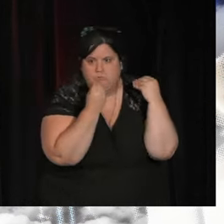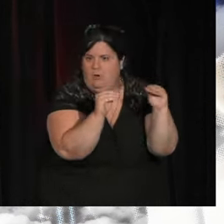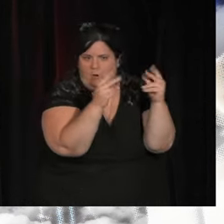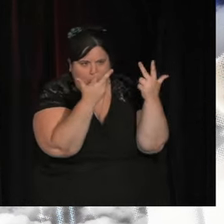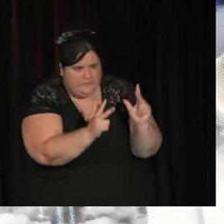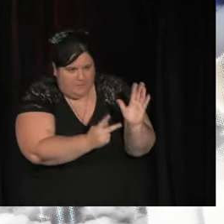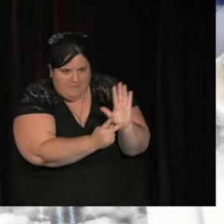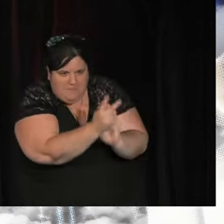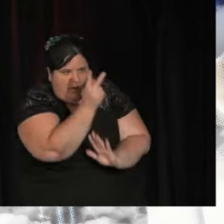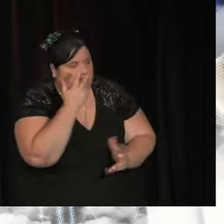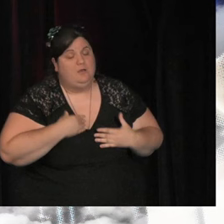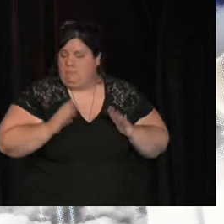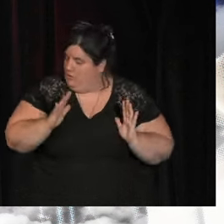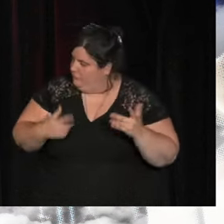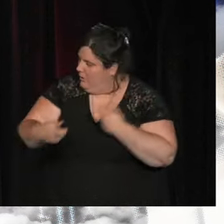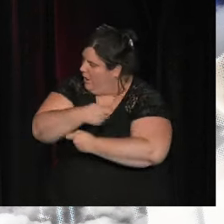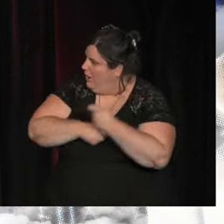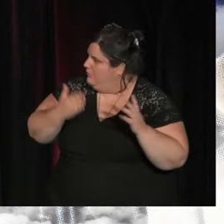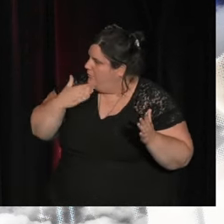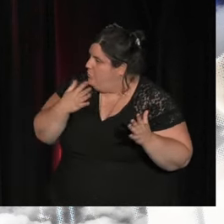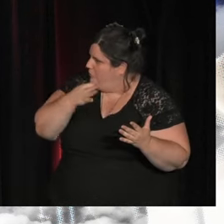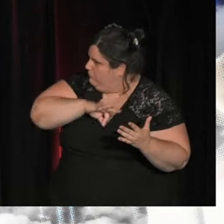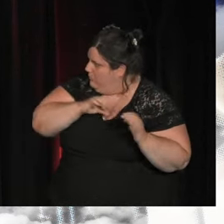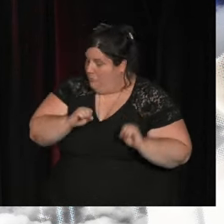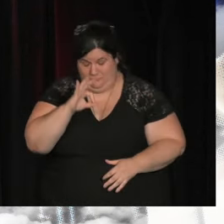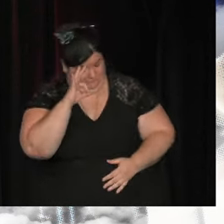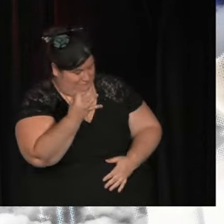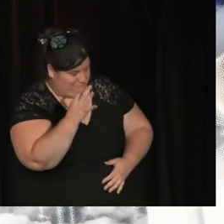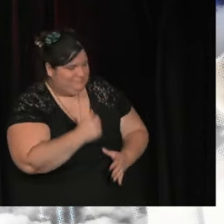C'est-à-dire que les consoles se vendent bien, les PC se vendent donc on peut bombarder. Mais c'est un truc où il était bon de rappeler, je me souviens,